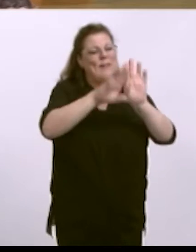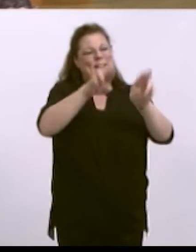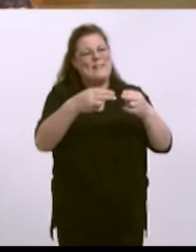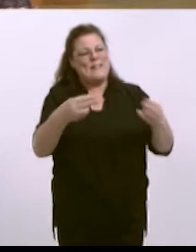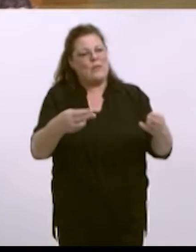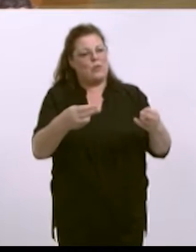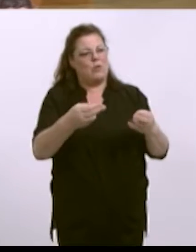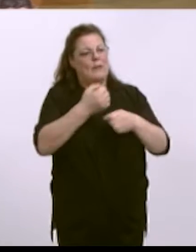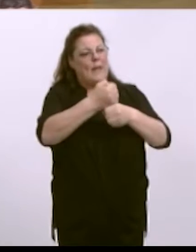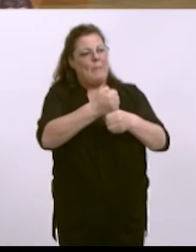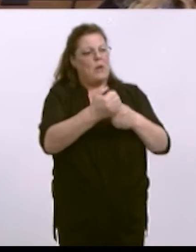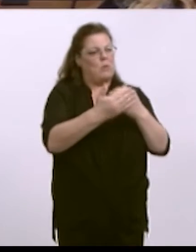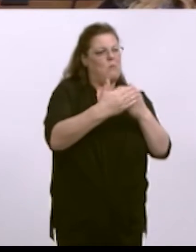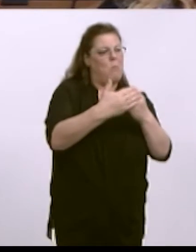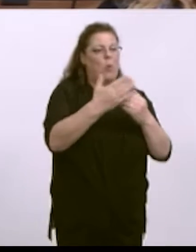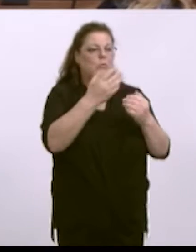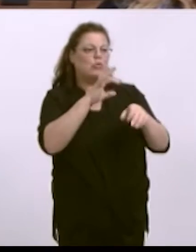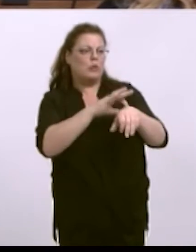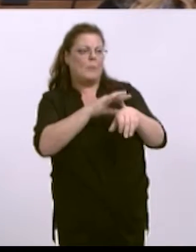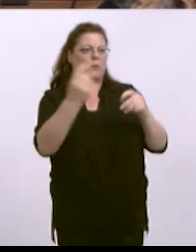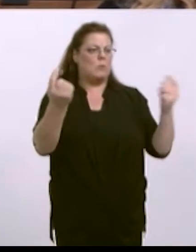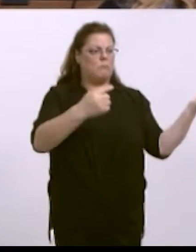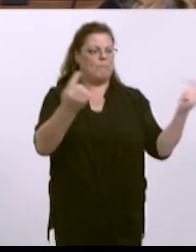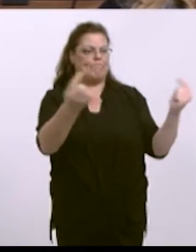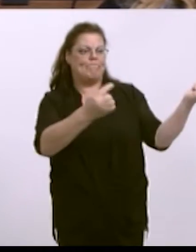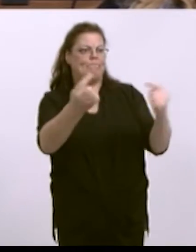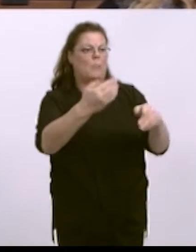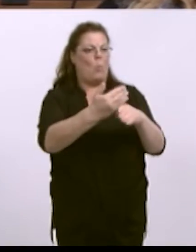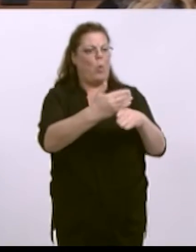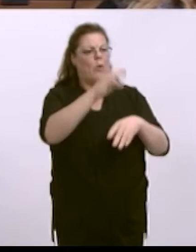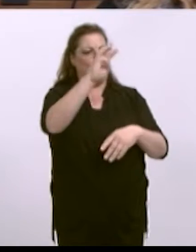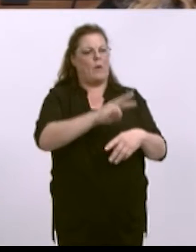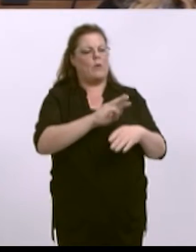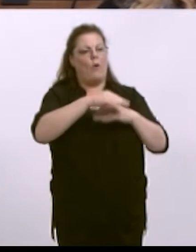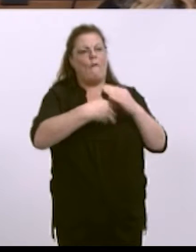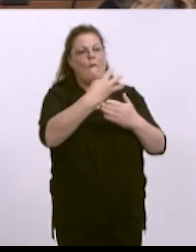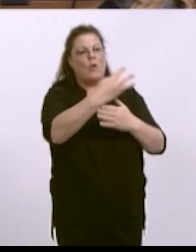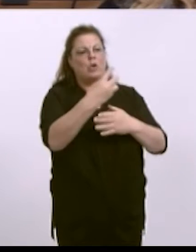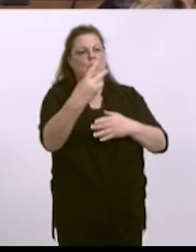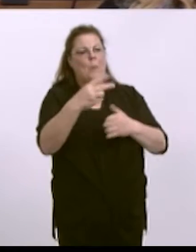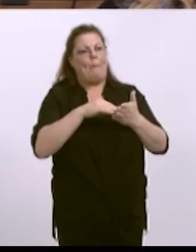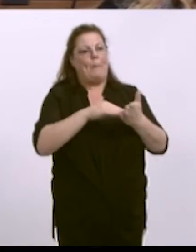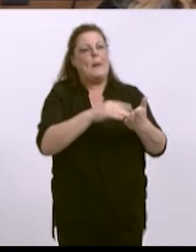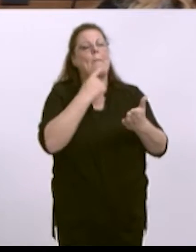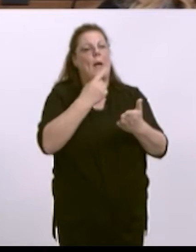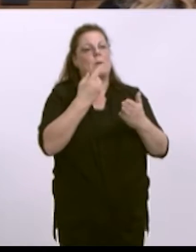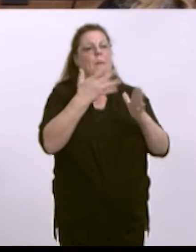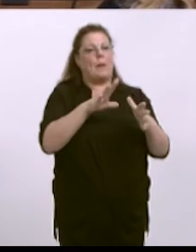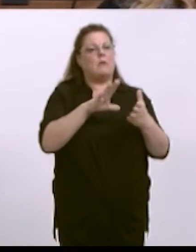Byddaf yn lansio ymgyrch farchnata genedlaethol a rhyngwladol i annog rhagor o ymarferwyr